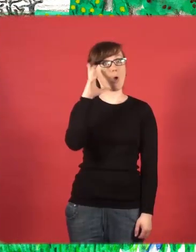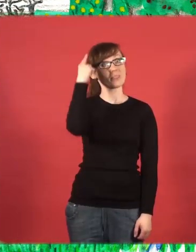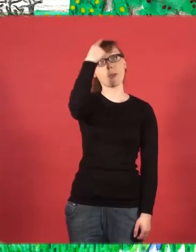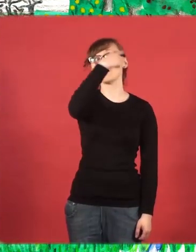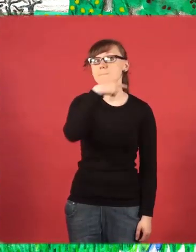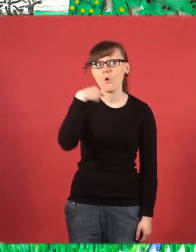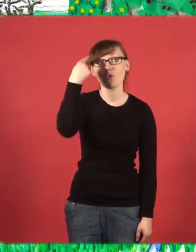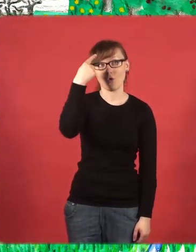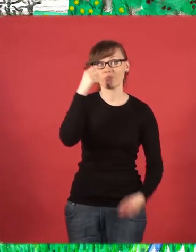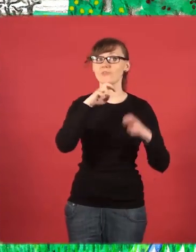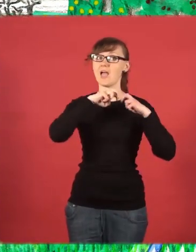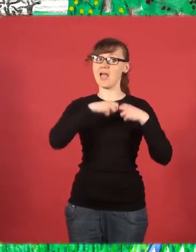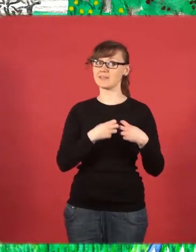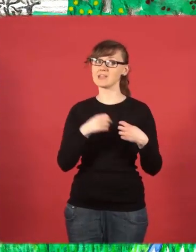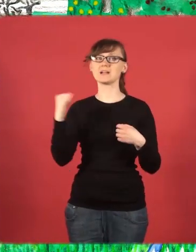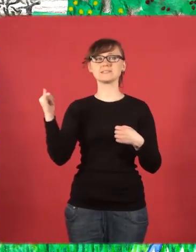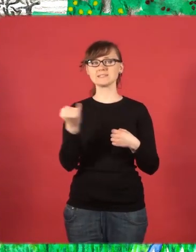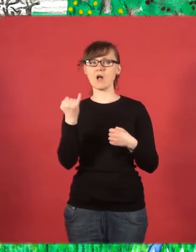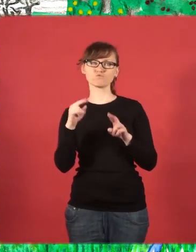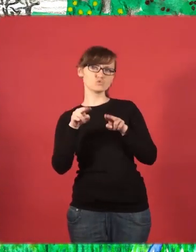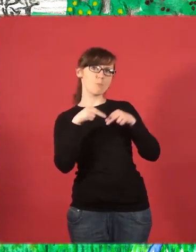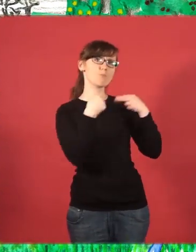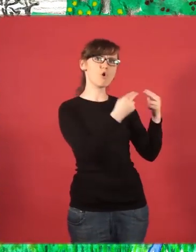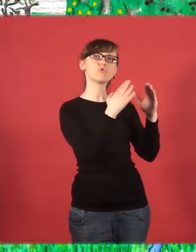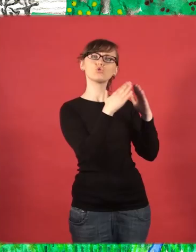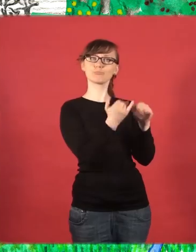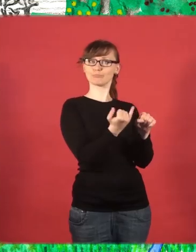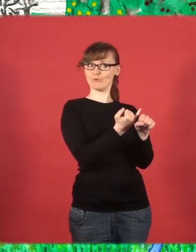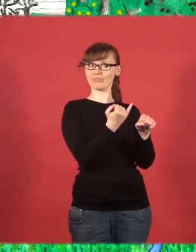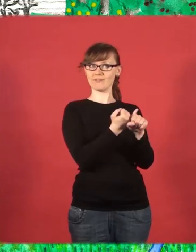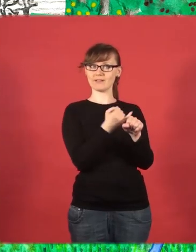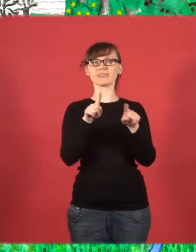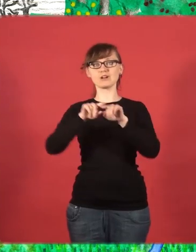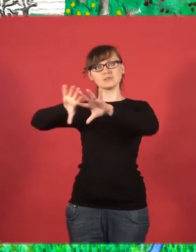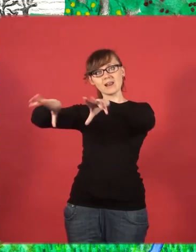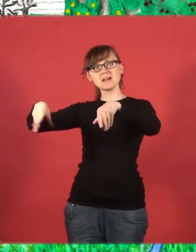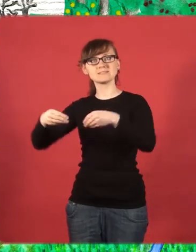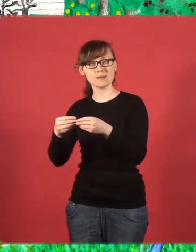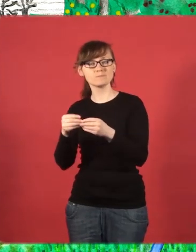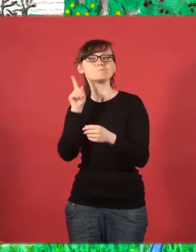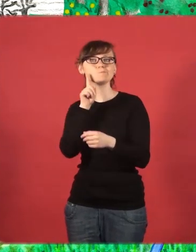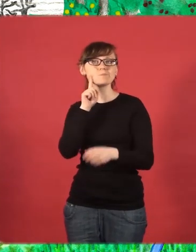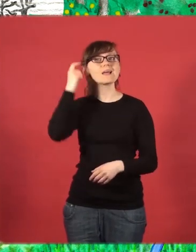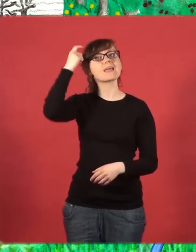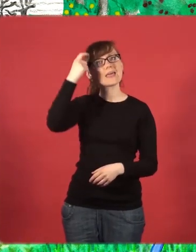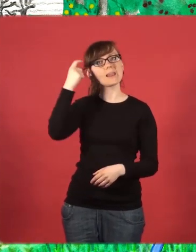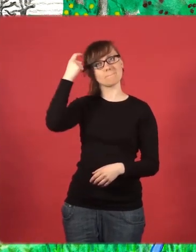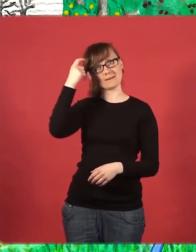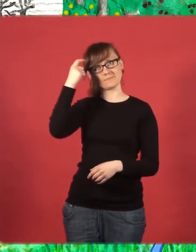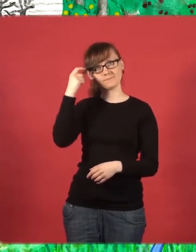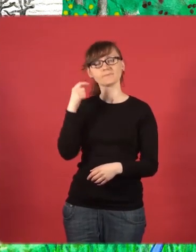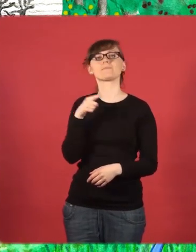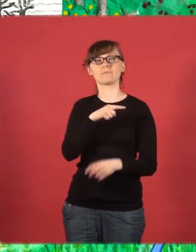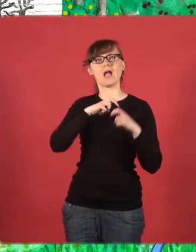Dopóki trwała piękna pogoda, seminarzyści w każdy piątek przyjeżdżali do Avonlea. Na dworcu oczekiwali na nich przyjaciele i wszyscy razem wracali do swych domów.